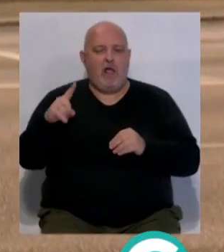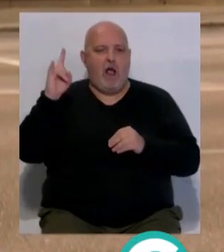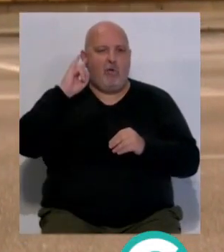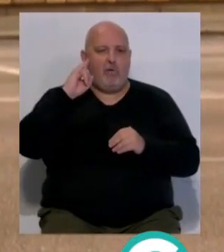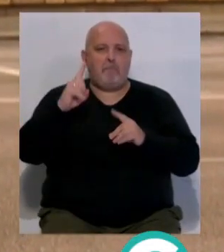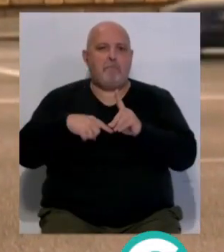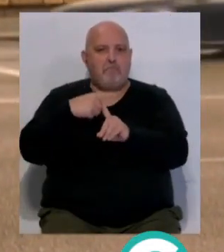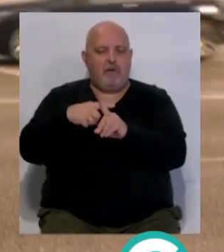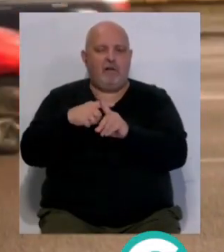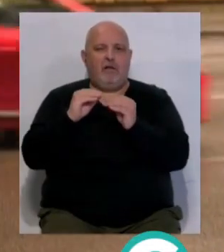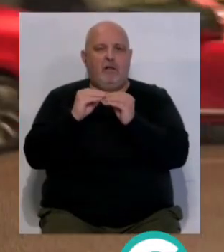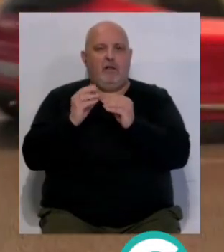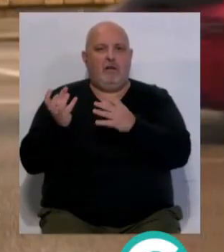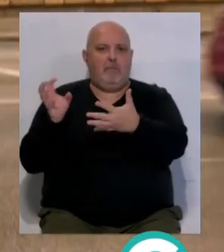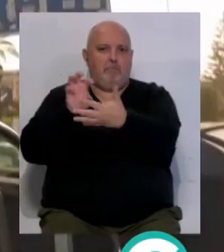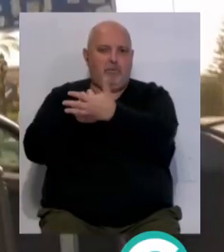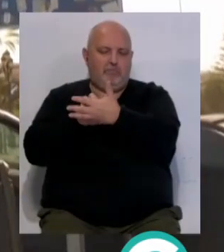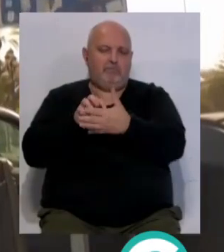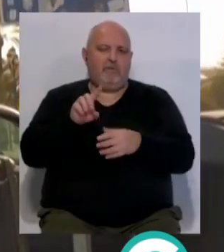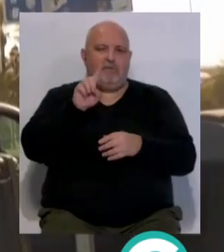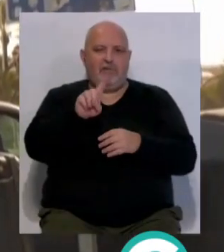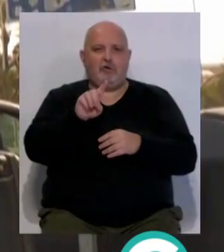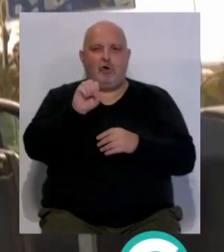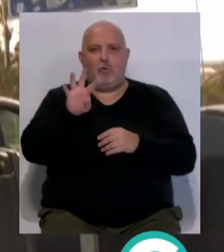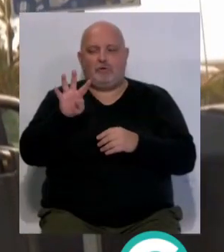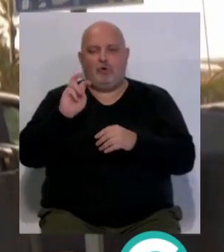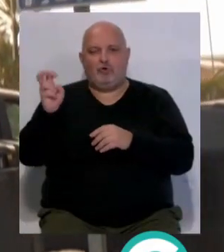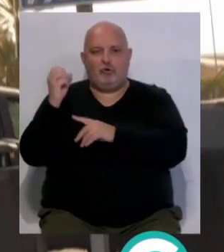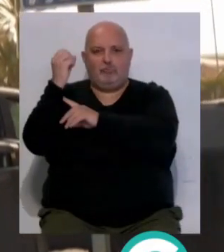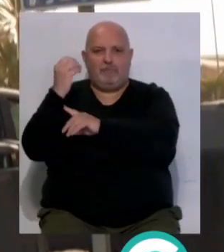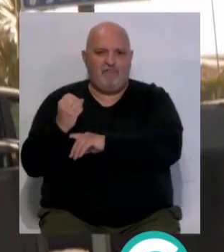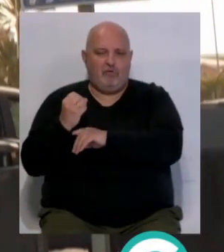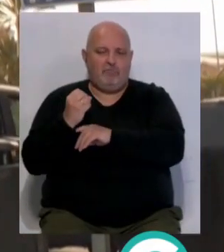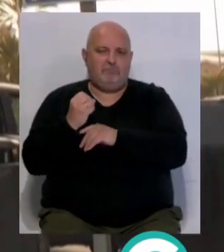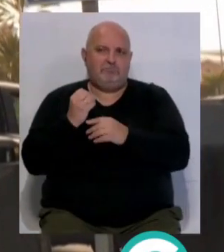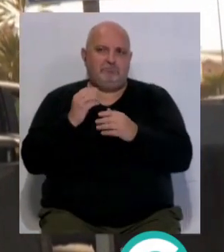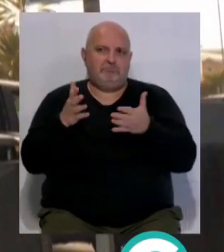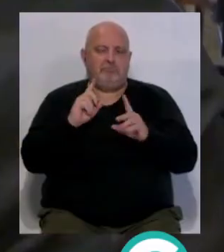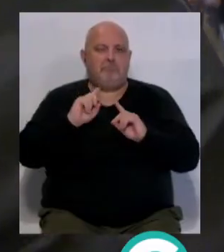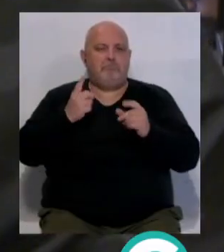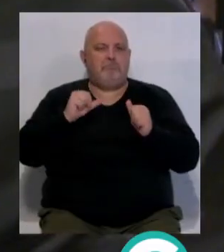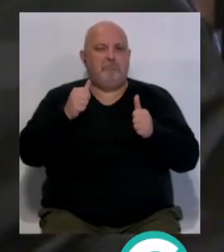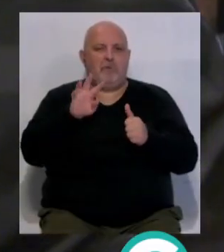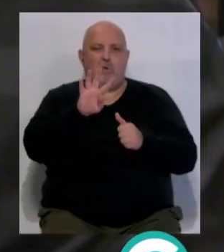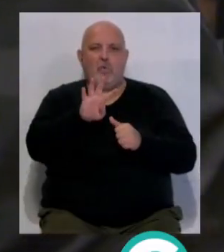se van a colocar los nuevos en los 104 restantes Comenzando por una partida primera de 48 en los